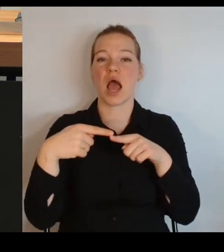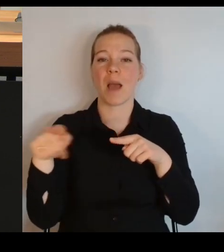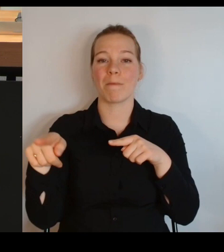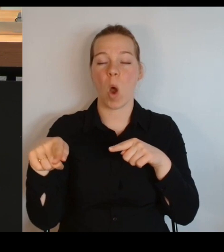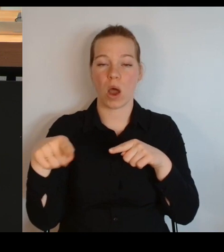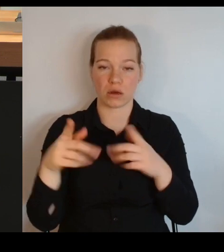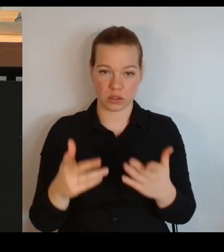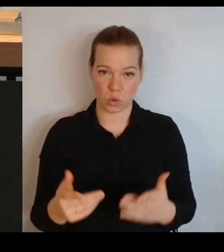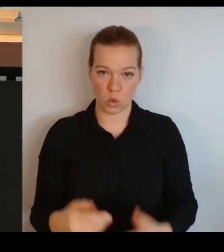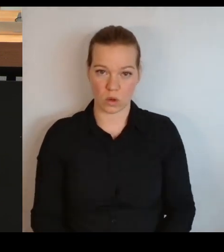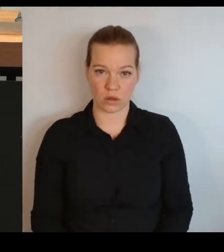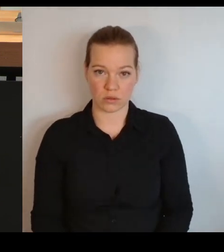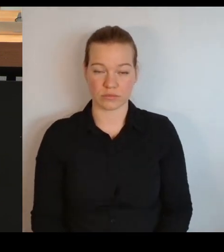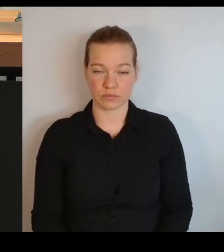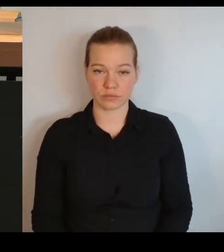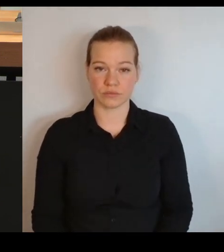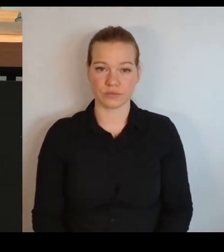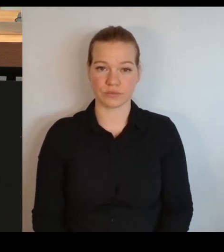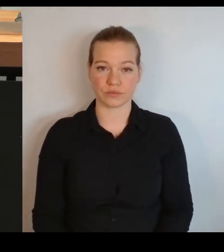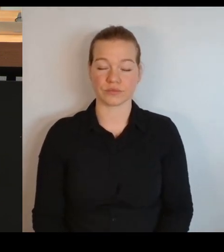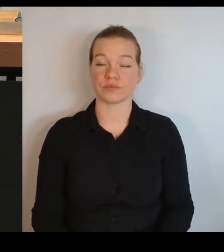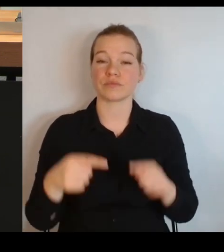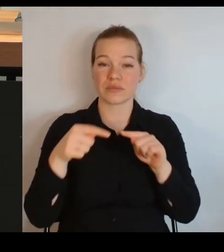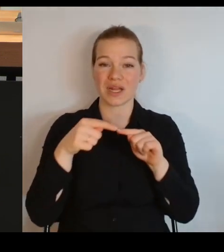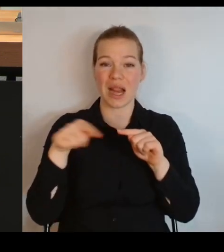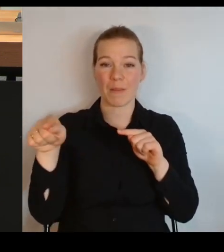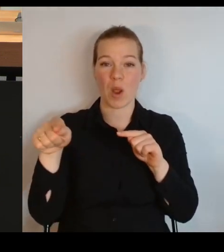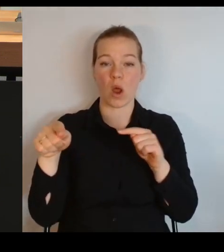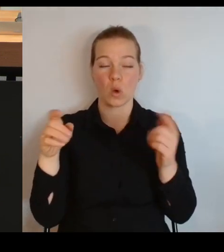wegbekommen hat, dann können die Kolleginnen und Kollegen